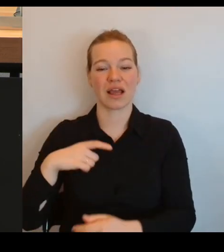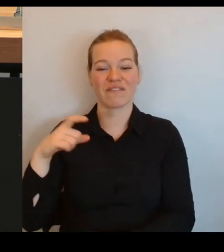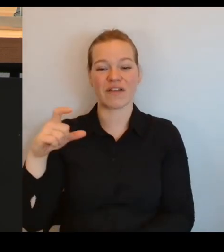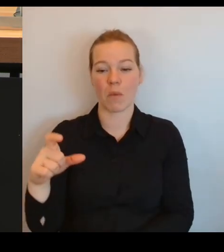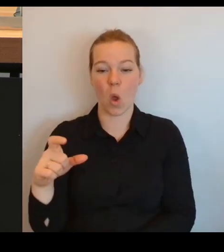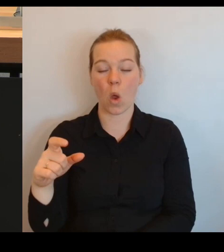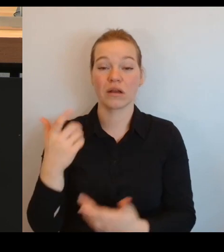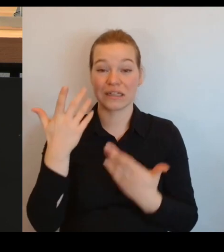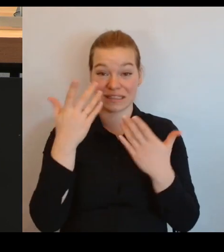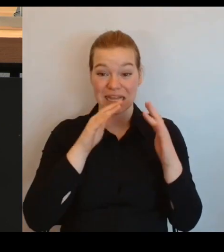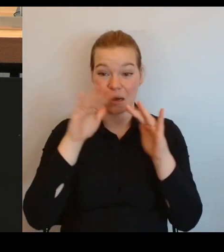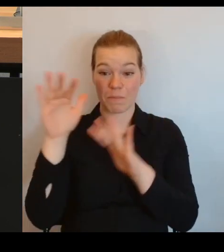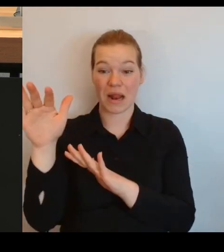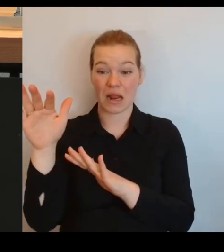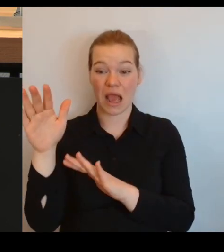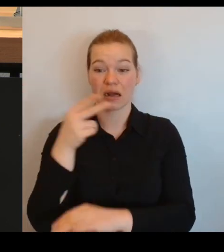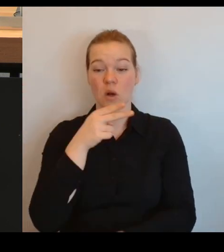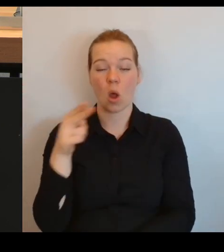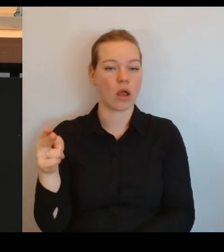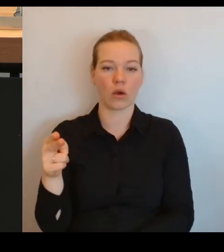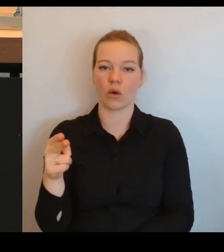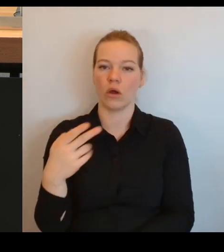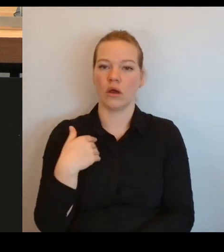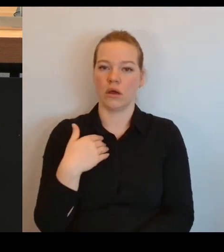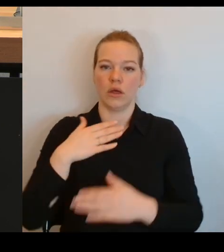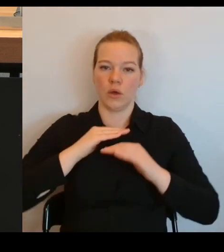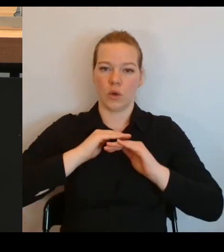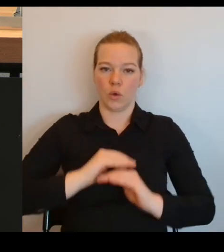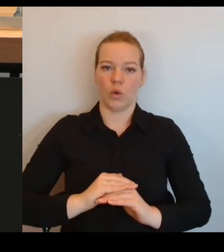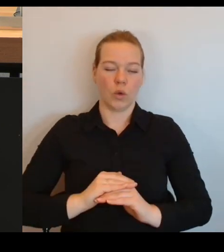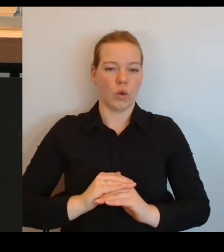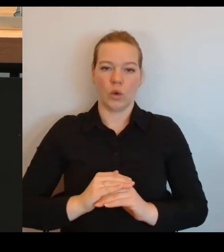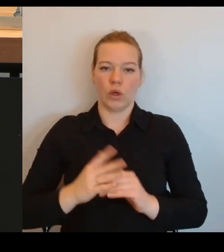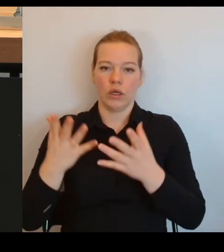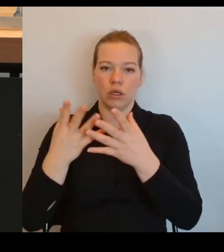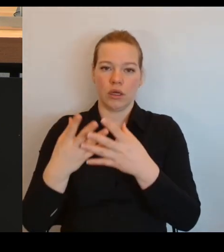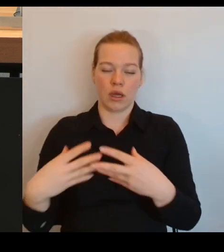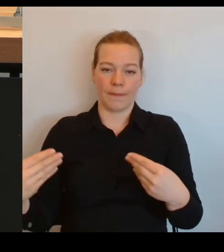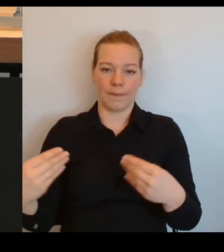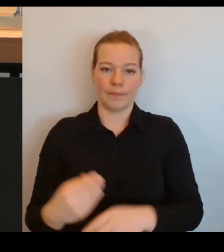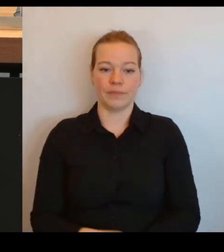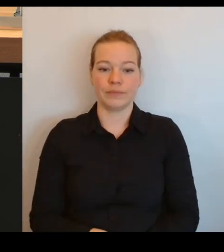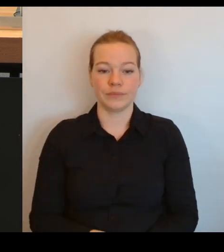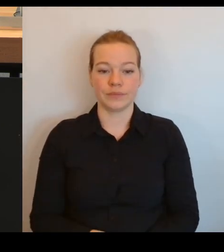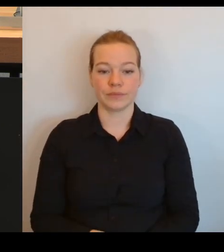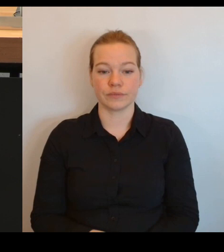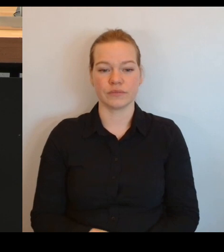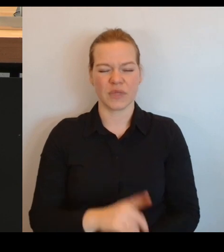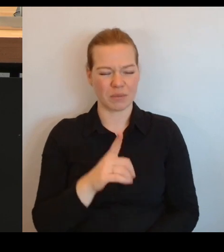Wenn aber jetzt der Regierende Bürgermeister oder auch der Finanzsenator erzählen, dass man sich kreative Finanzierungslösungen